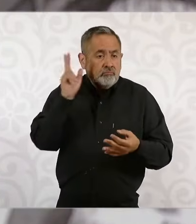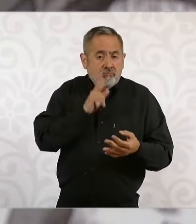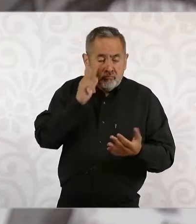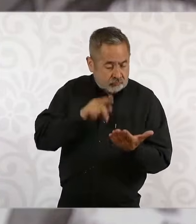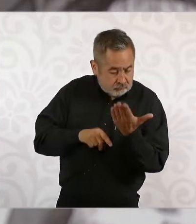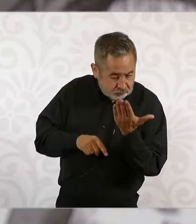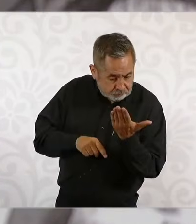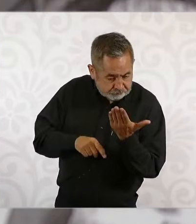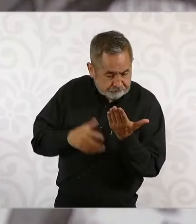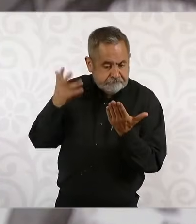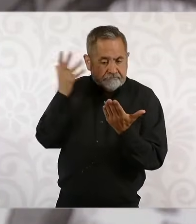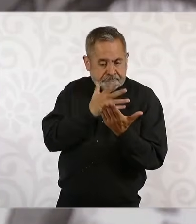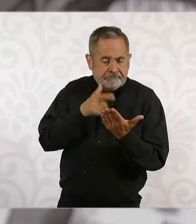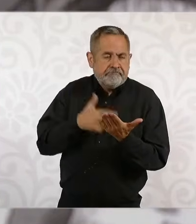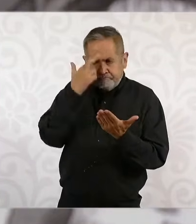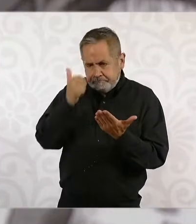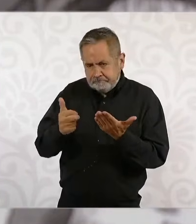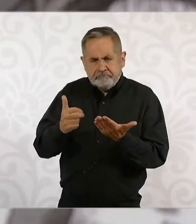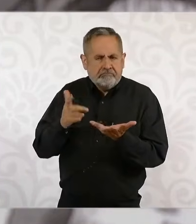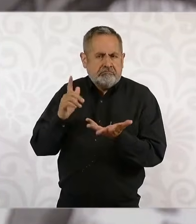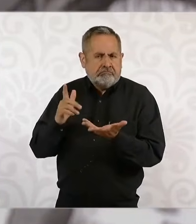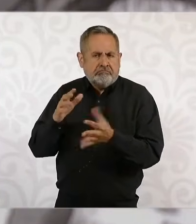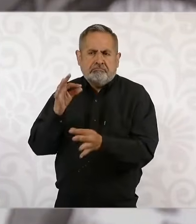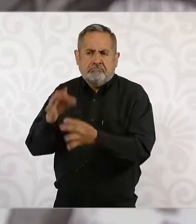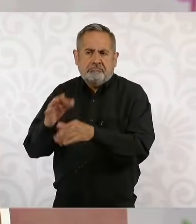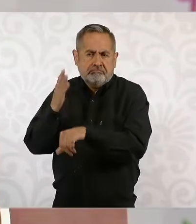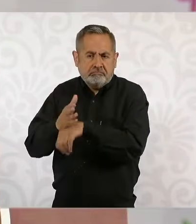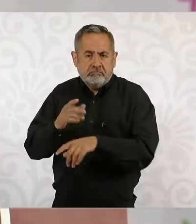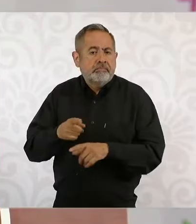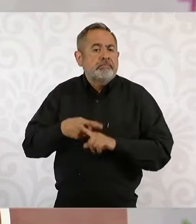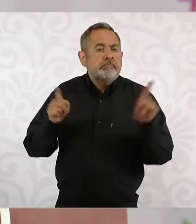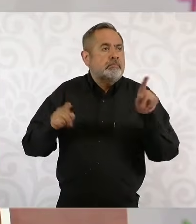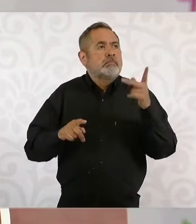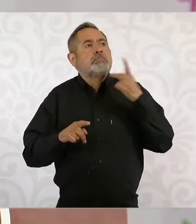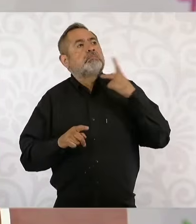es un asunto político, eso es otra cosa. Y entonces ahí sí, pues no queremos injerencia.